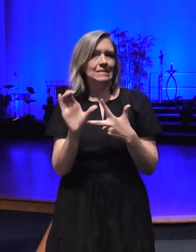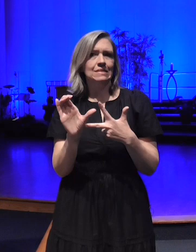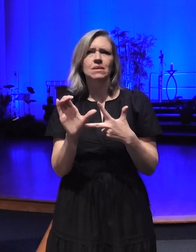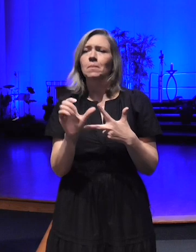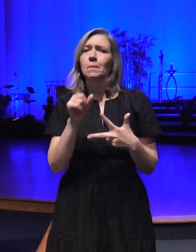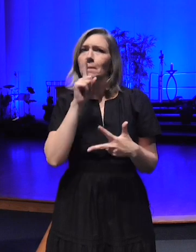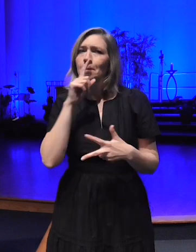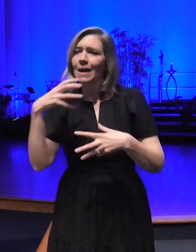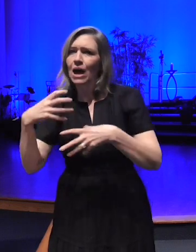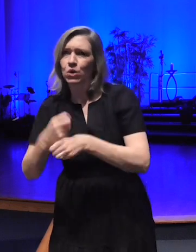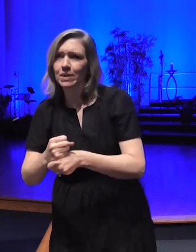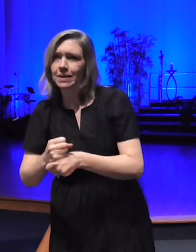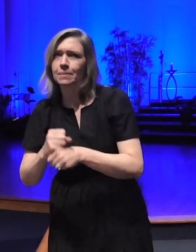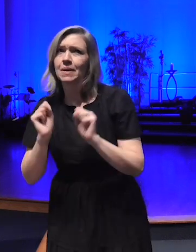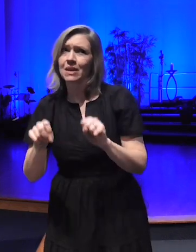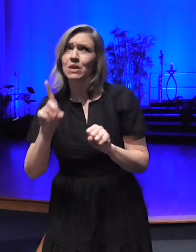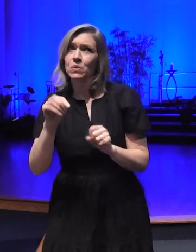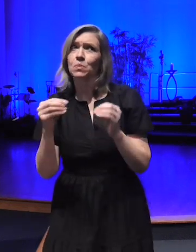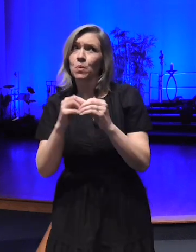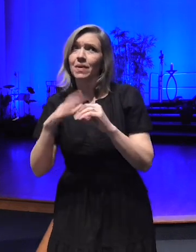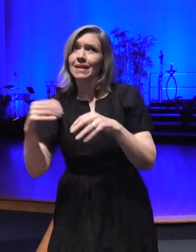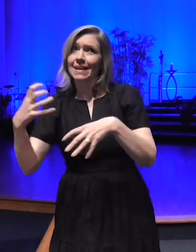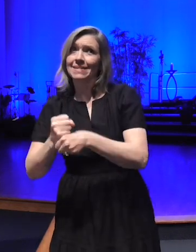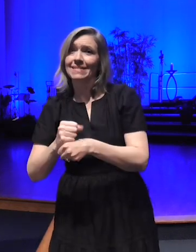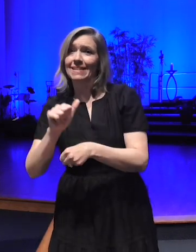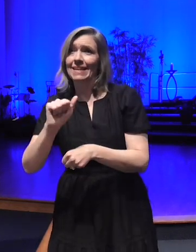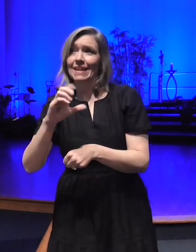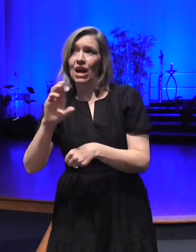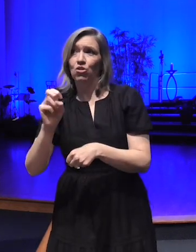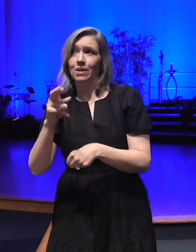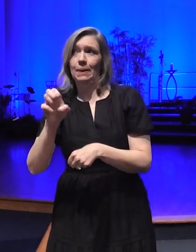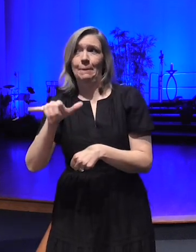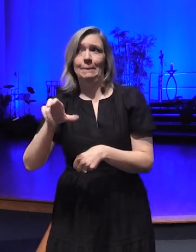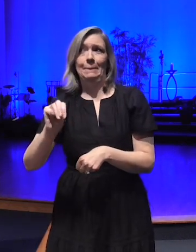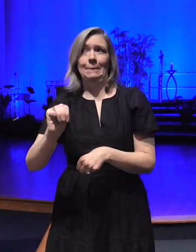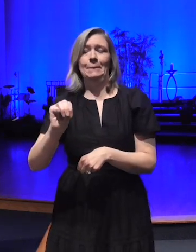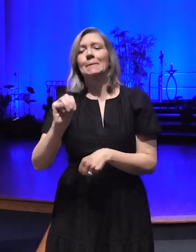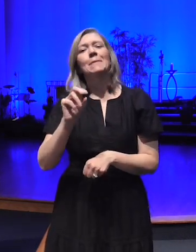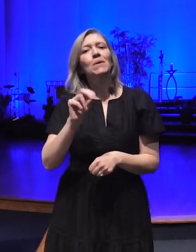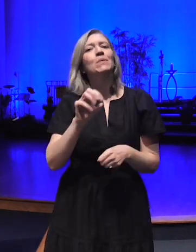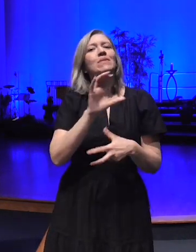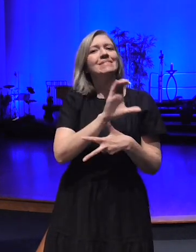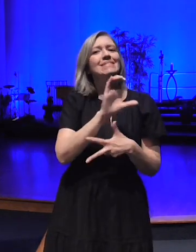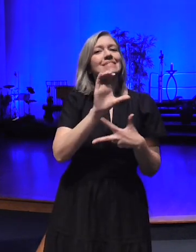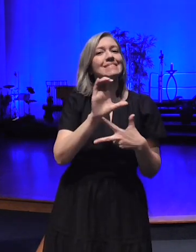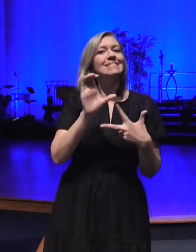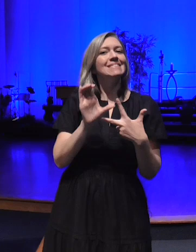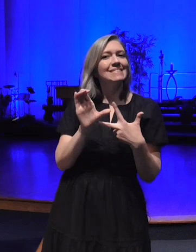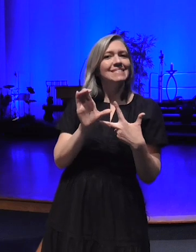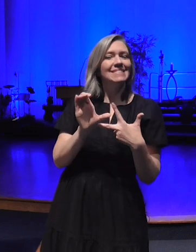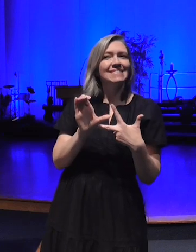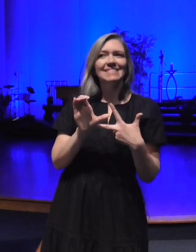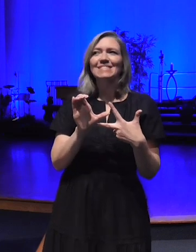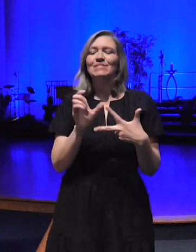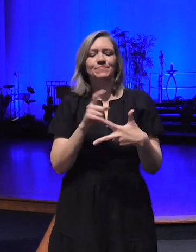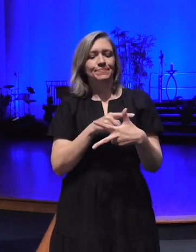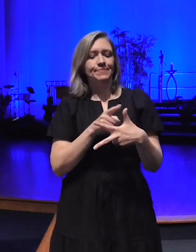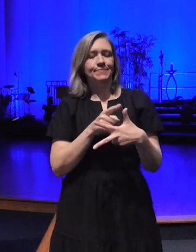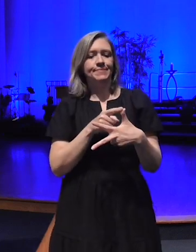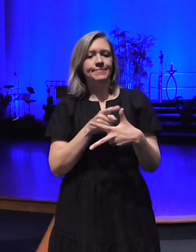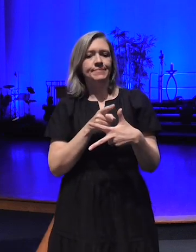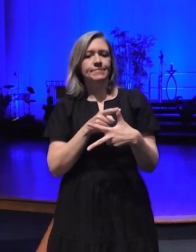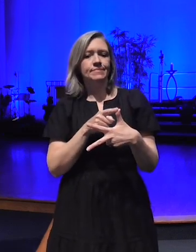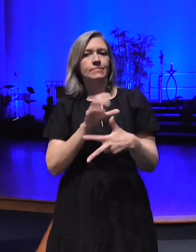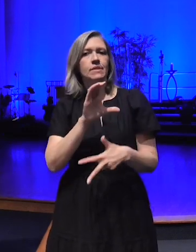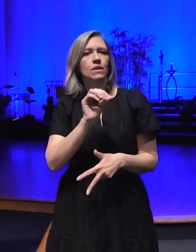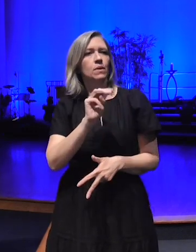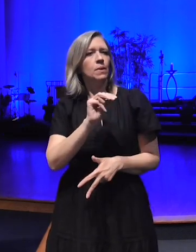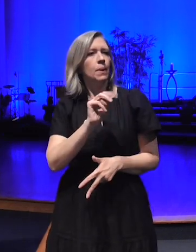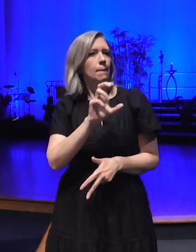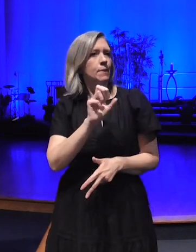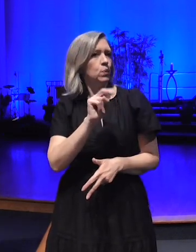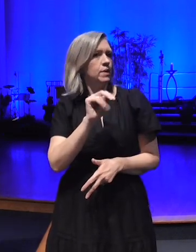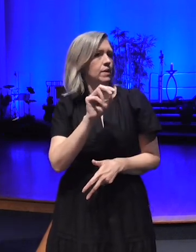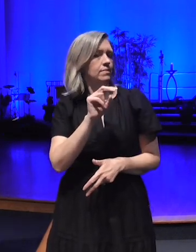más que esas tres C, primero que nada, comunión, comunión, ahora no vamos a repartir el